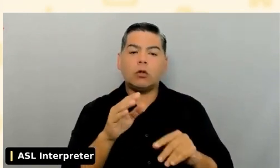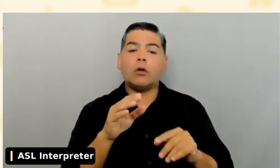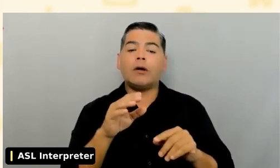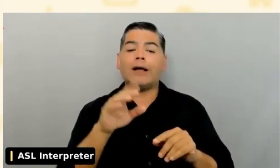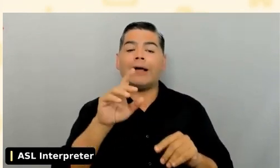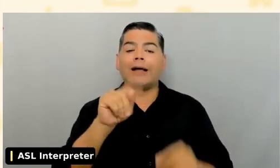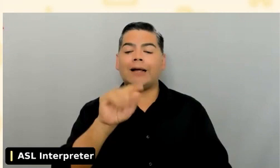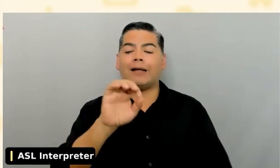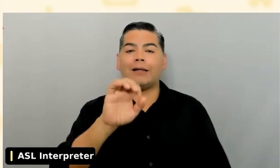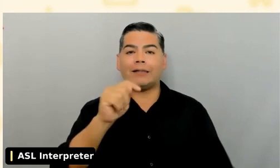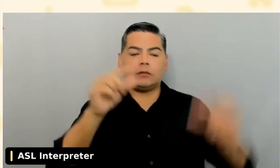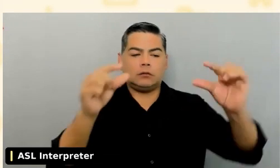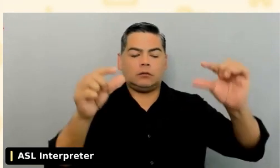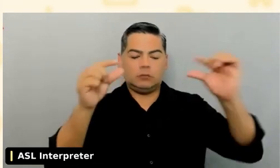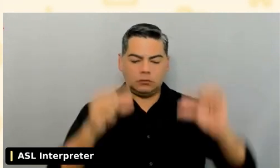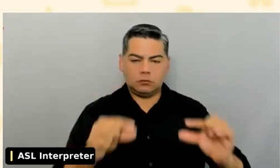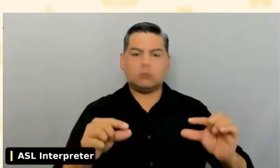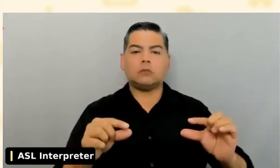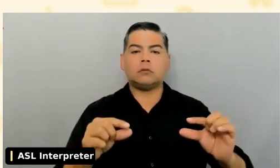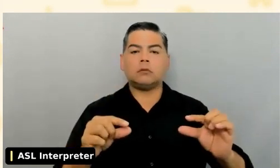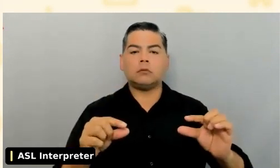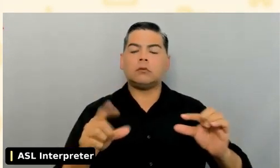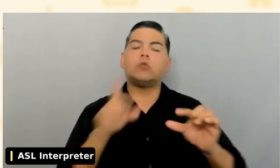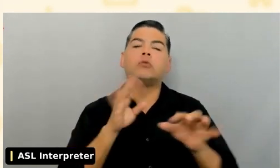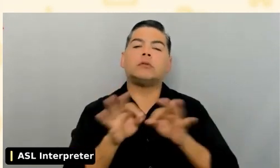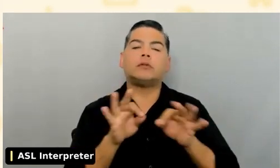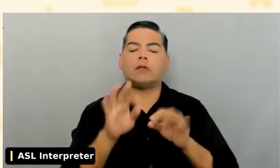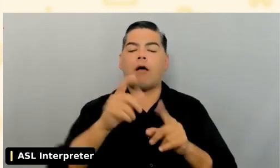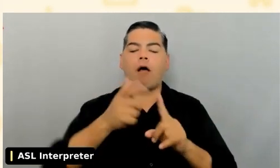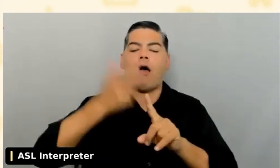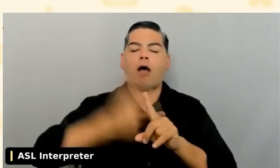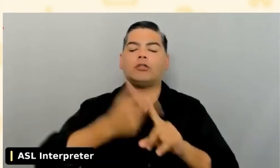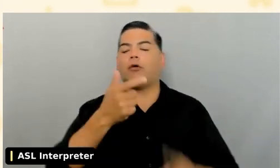una frase debajo que dice contenido generado automáticamente.